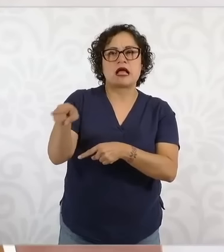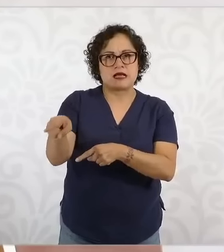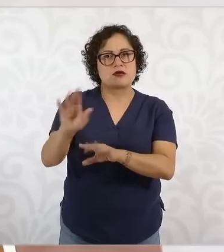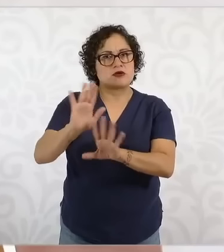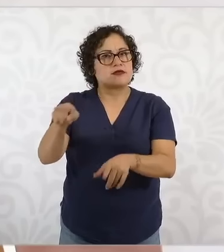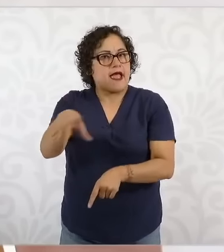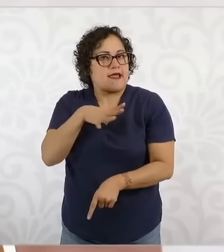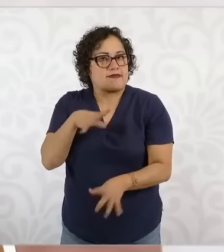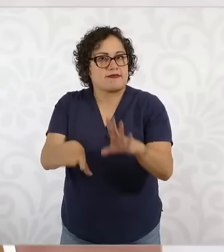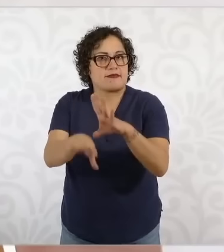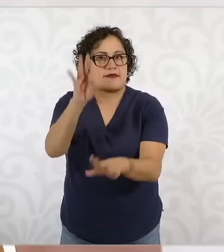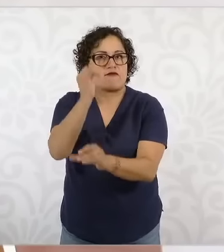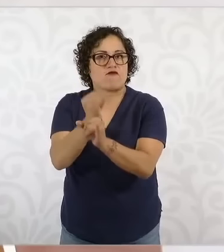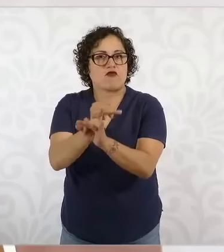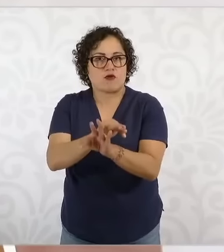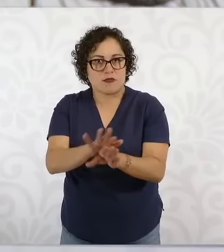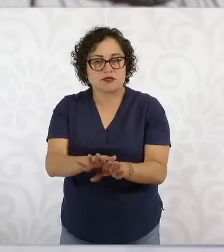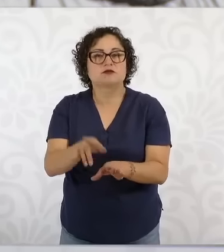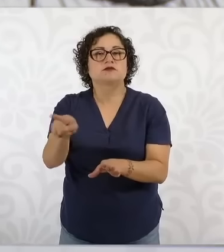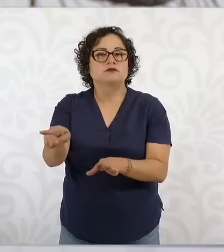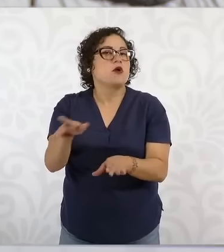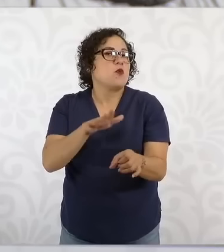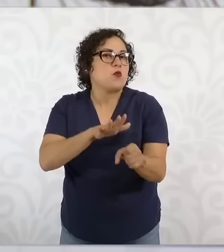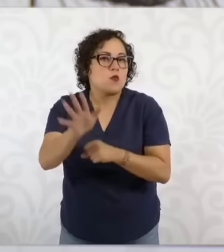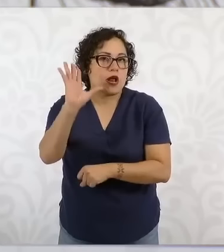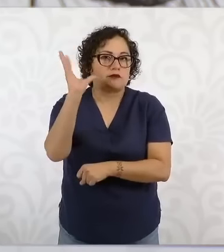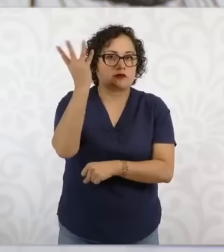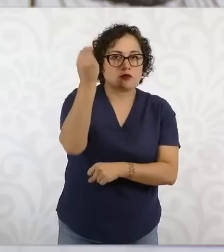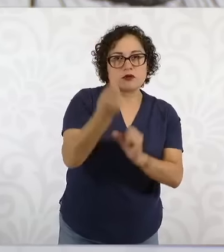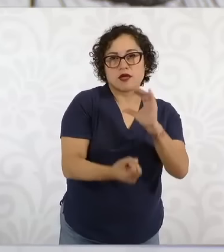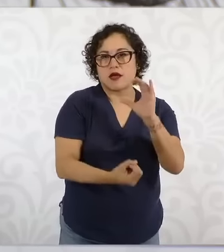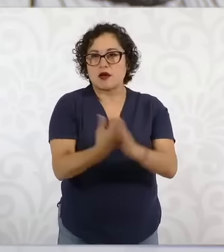un primer avance de qué tipo de tecnología se usan ahora, en dónde es factible, en dónde de